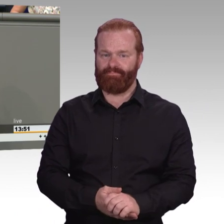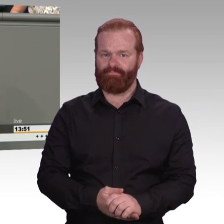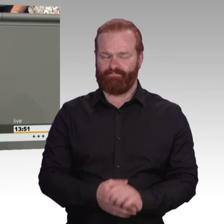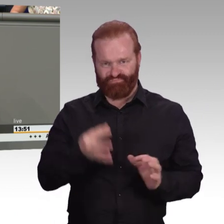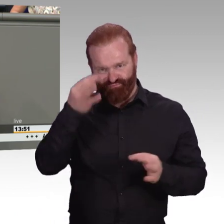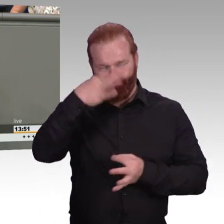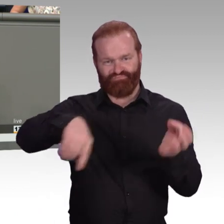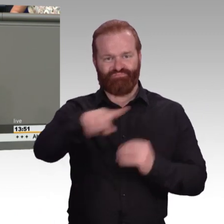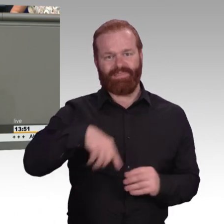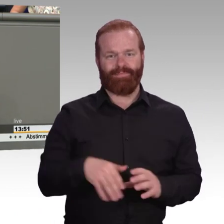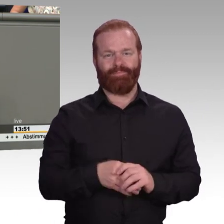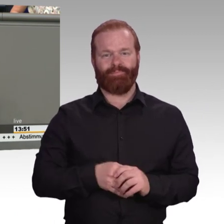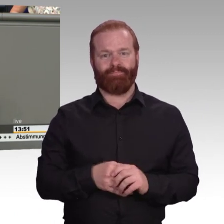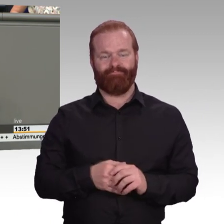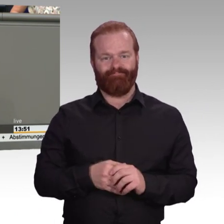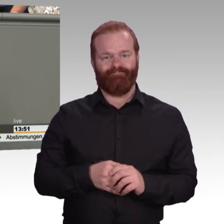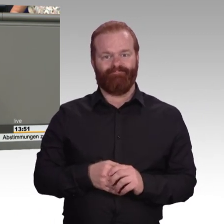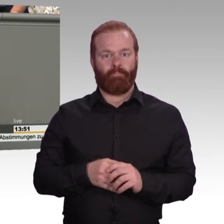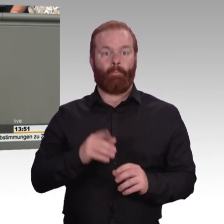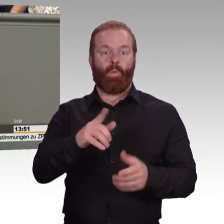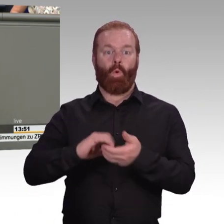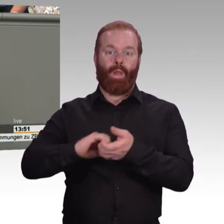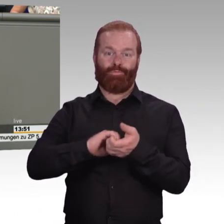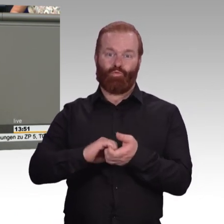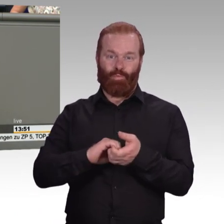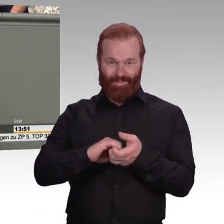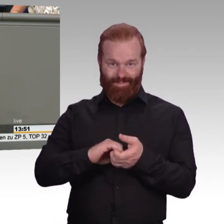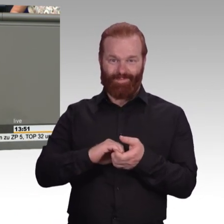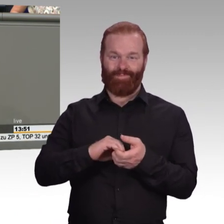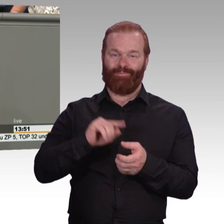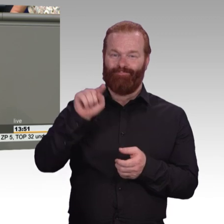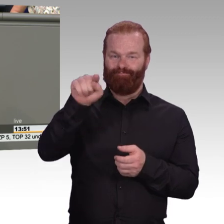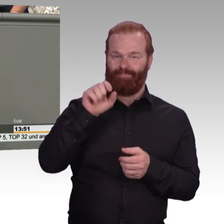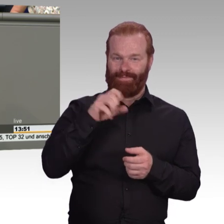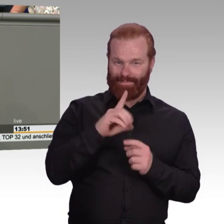wie es eigentlich möglich und nötig wäre. Kinder, deren Eltern wenig Geld haben,